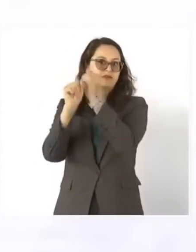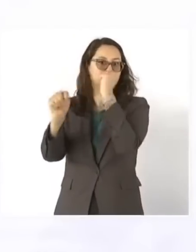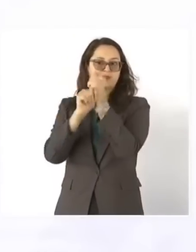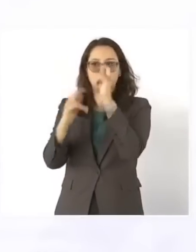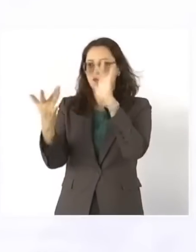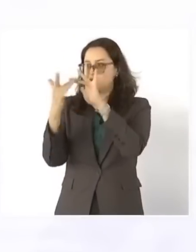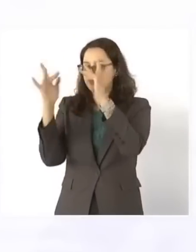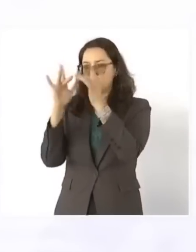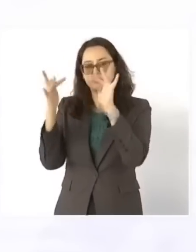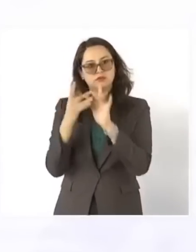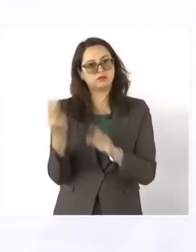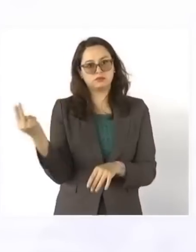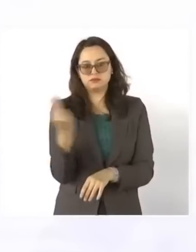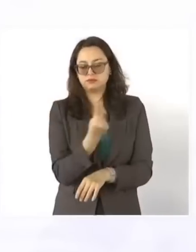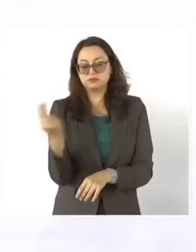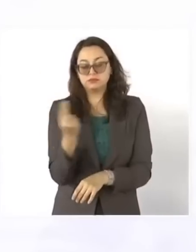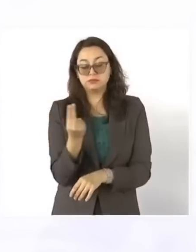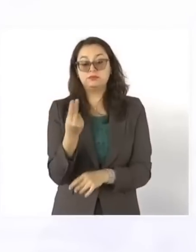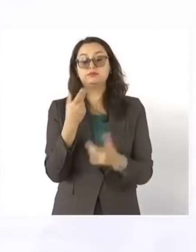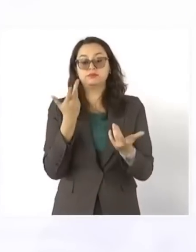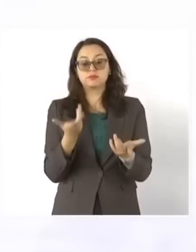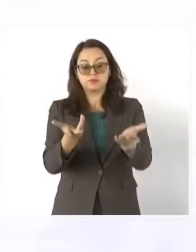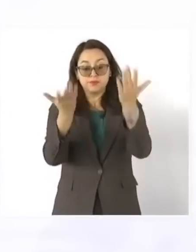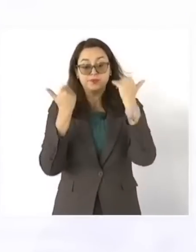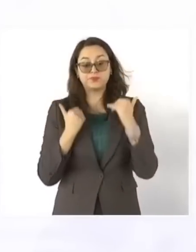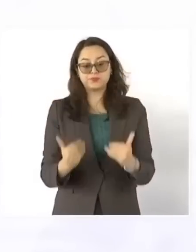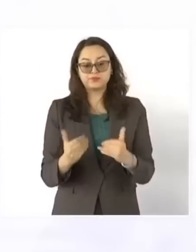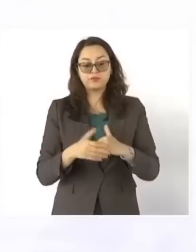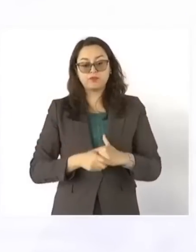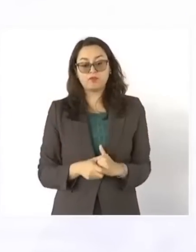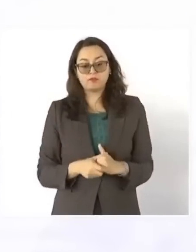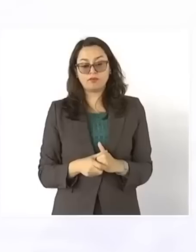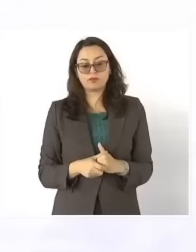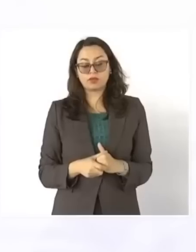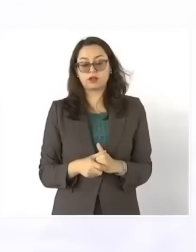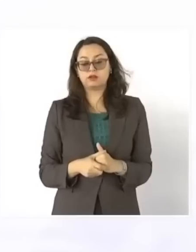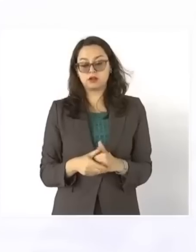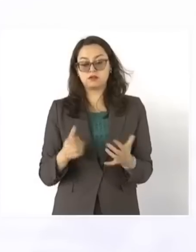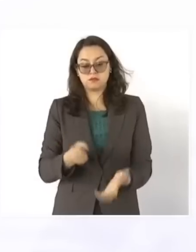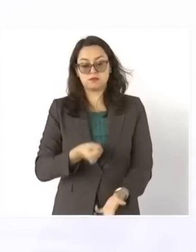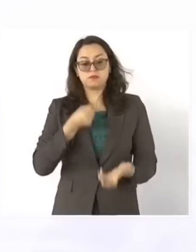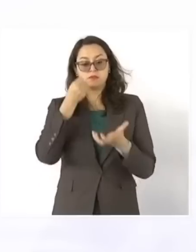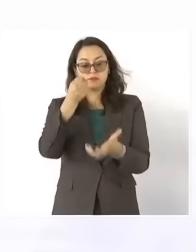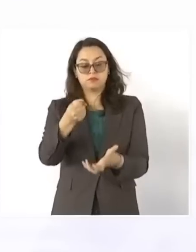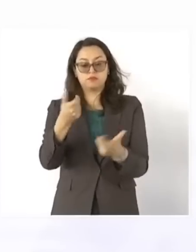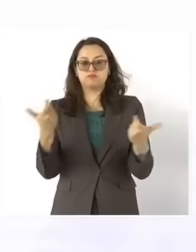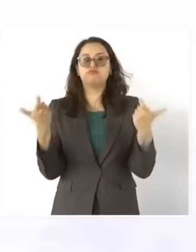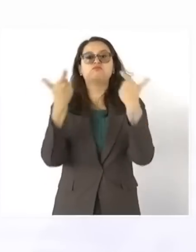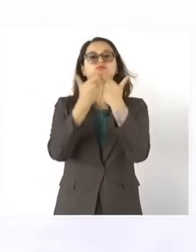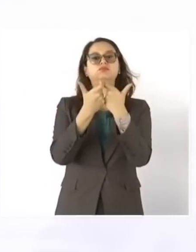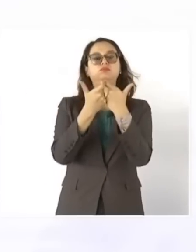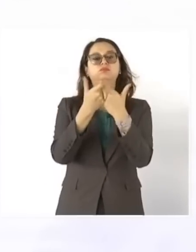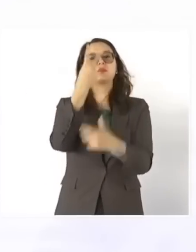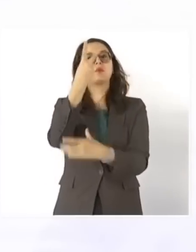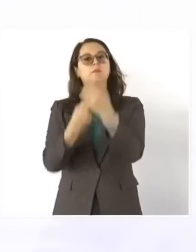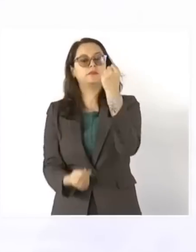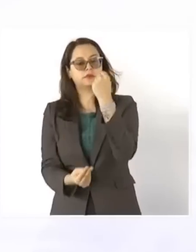y además el que sigue un plan de inversión mixta en donde a través de nuevos esquemas